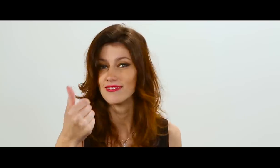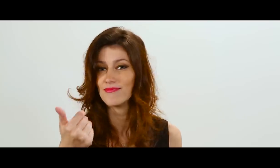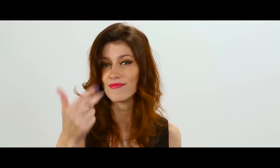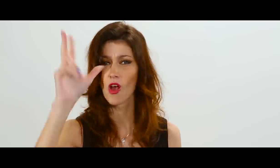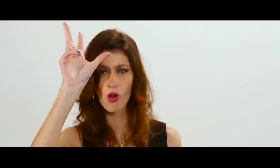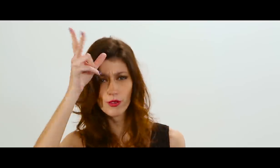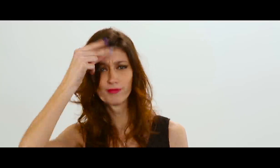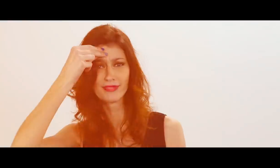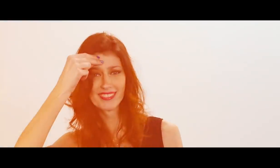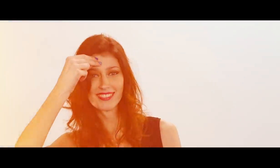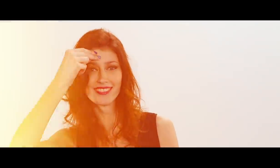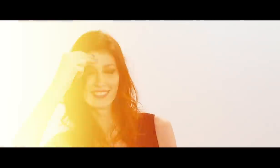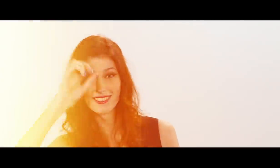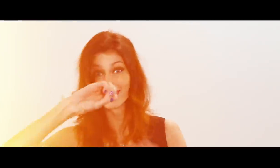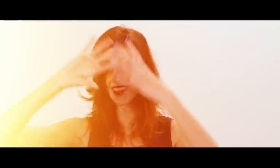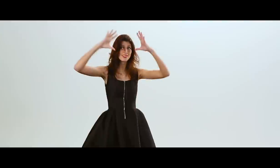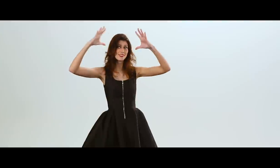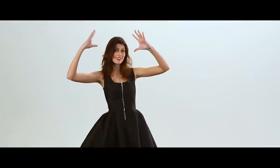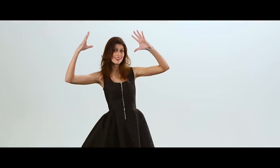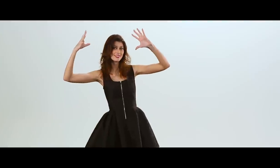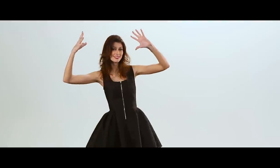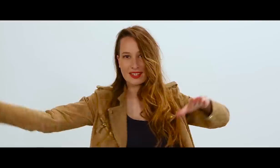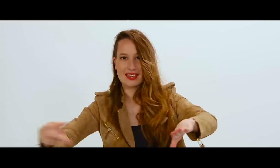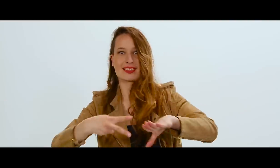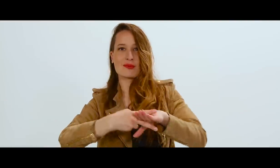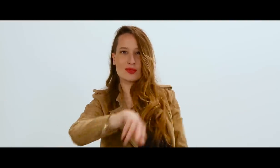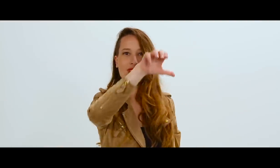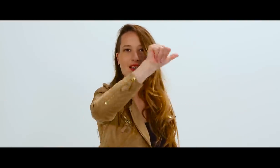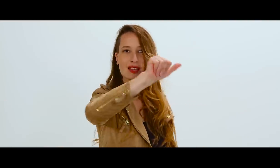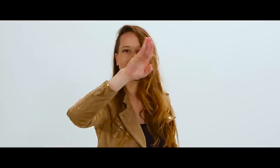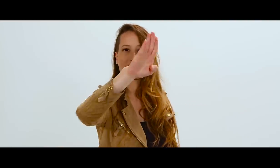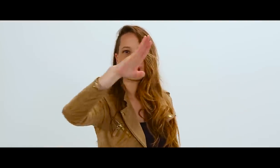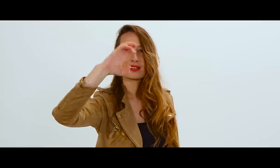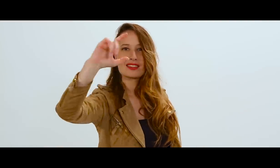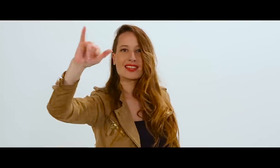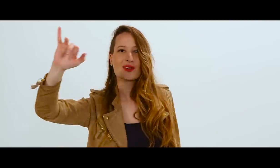si t'as compris , ouvre ton esprit débute la dactylologie